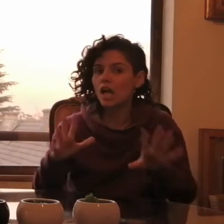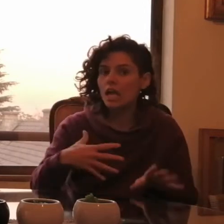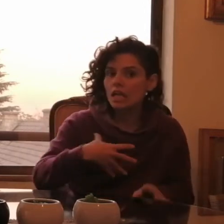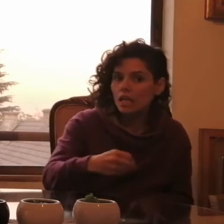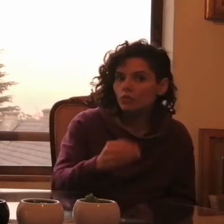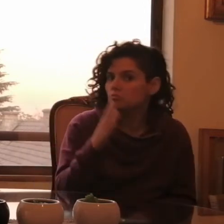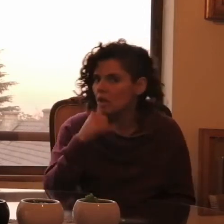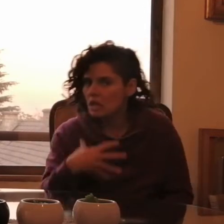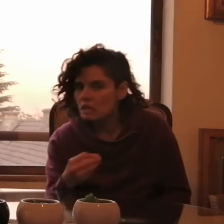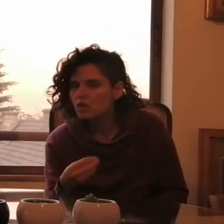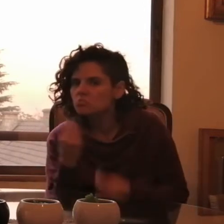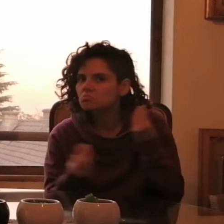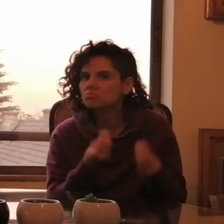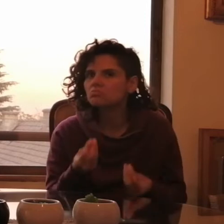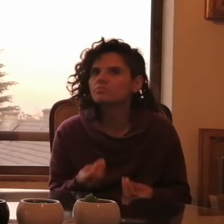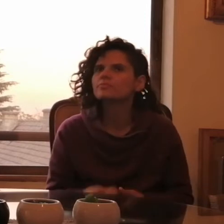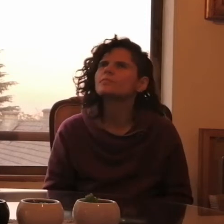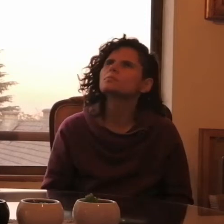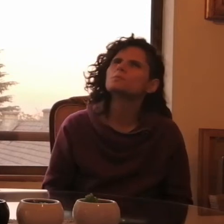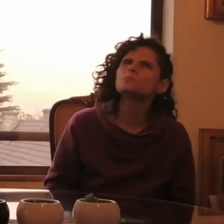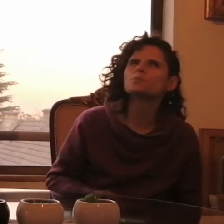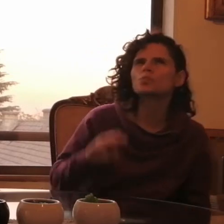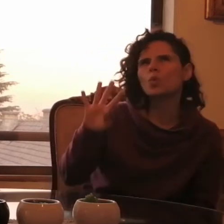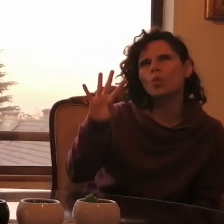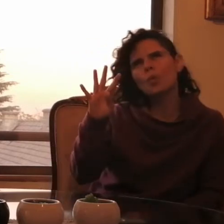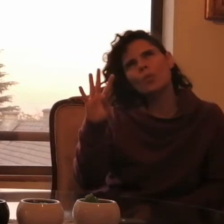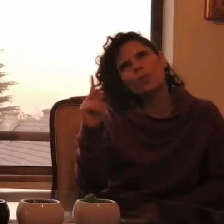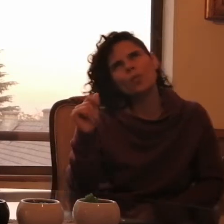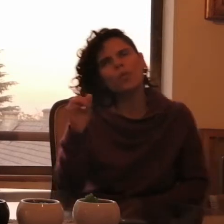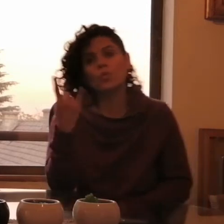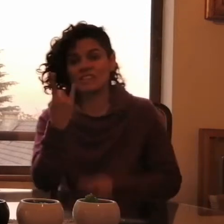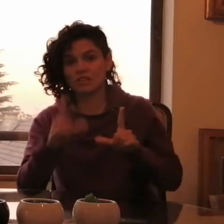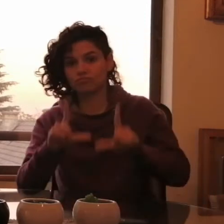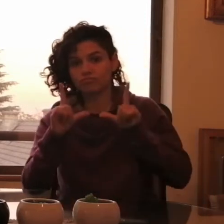tenías hijos todavía - cuando termine bueno justo tenía el primer hijo ya me había casado